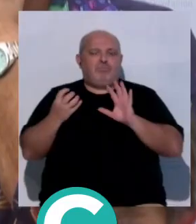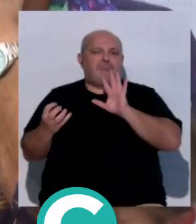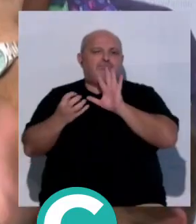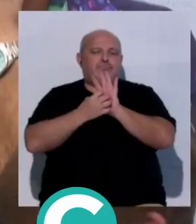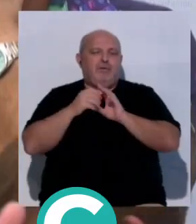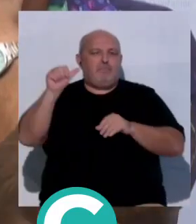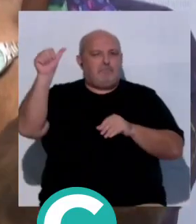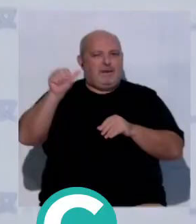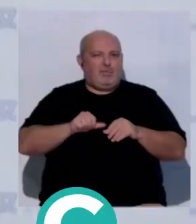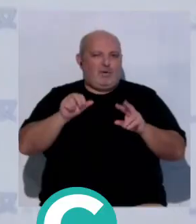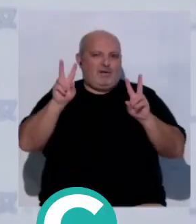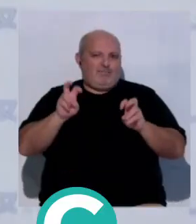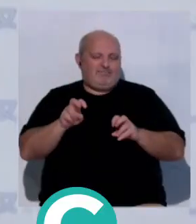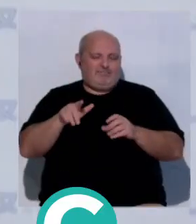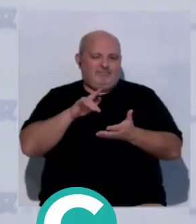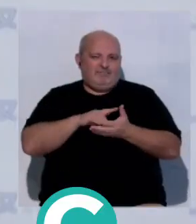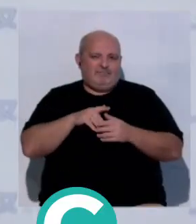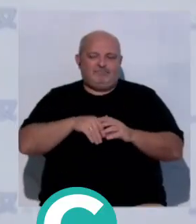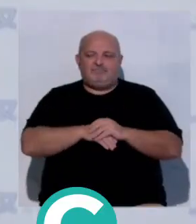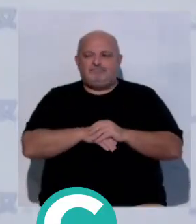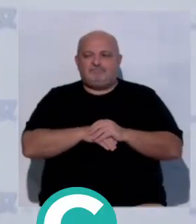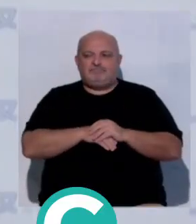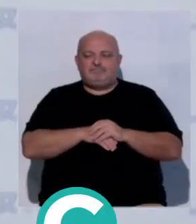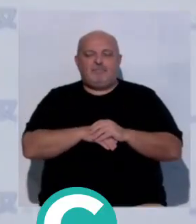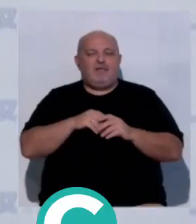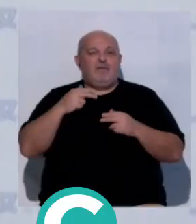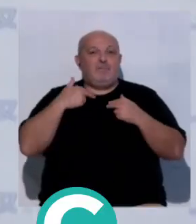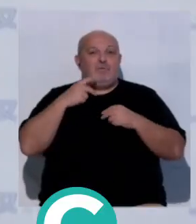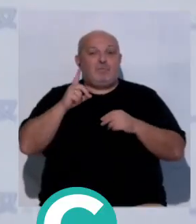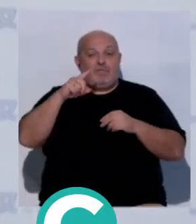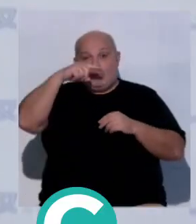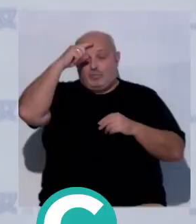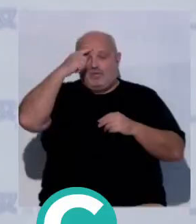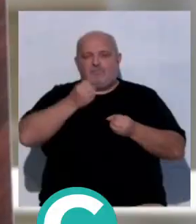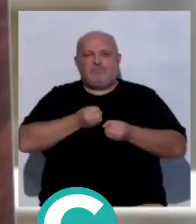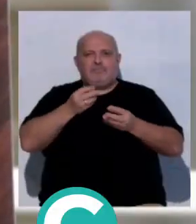producción para su presentación a los medios la diputada de cultura se ha referido a esta cinta